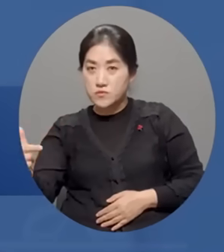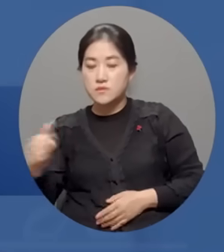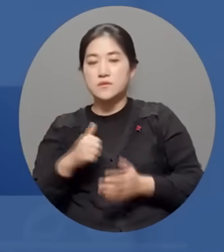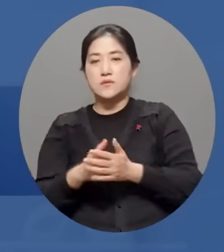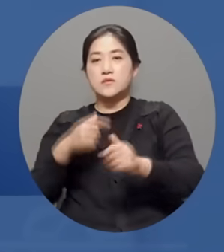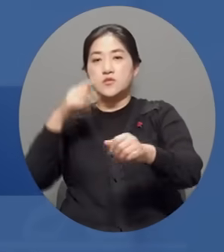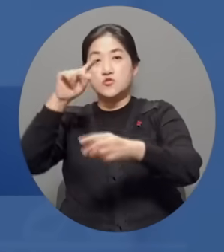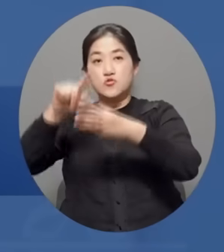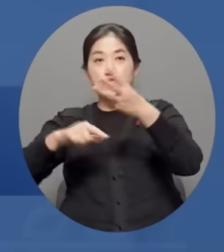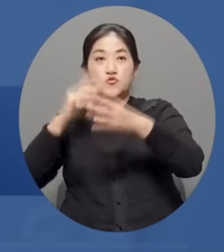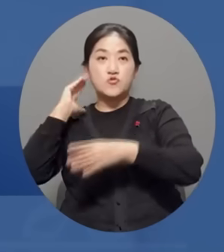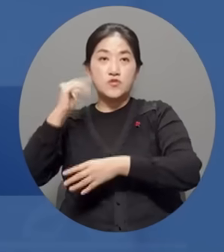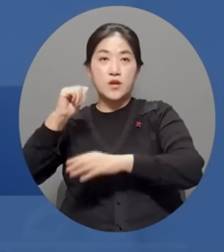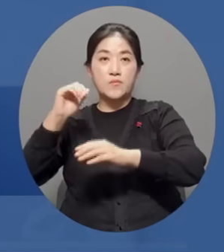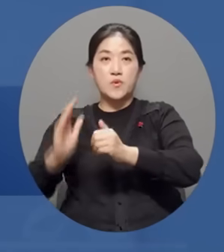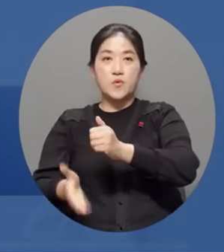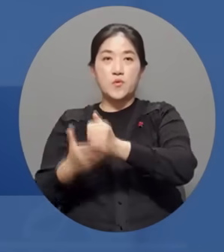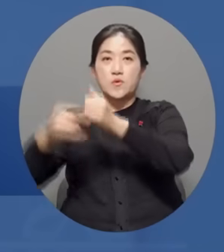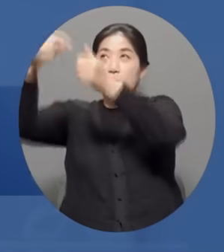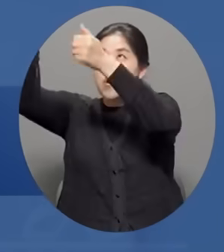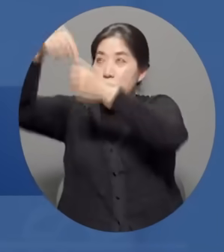(기자) 일단 민주당 강선우 대변인의 브리핑 중에서 핵심 부분 보시죠.